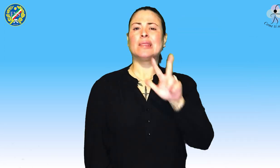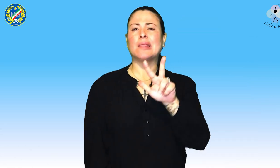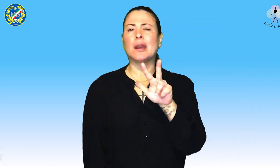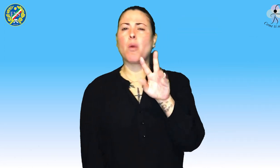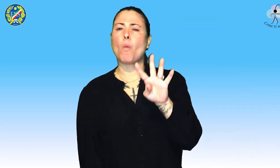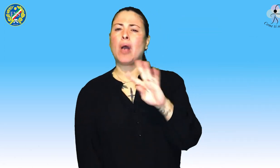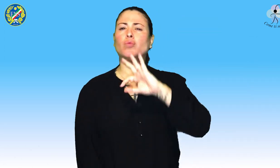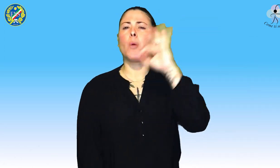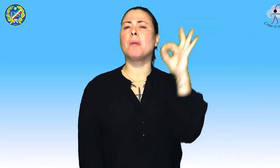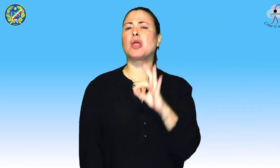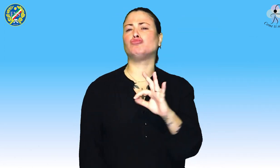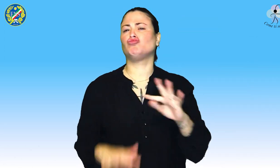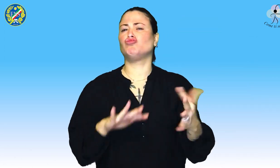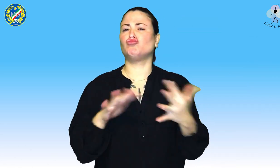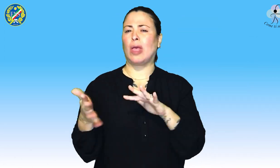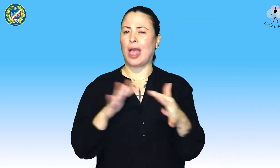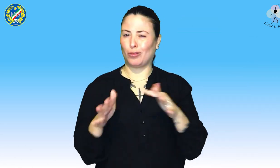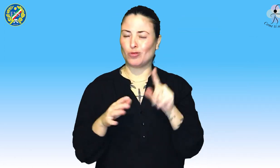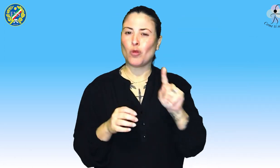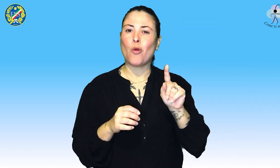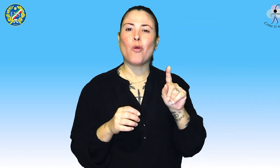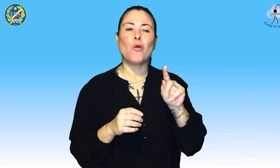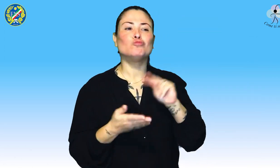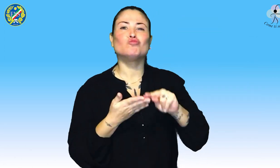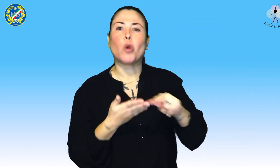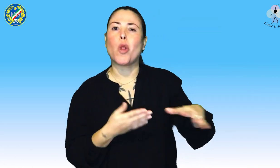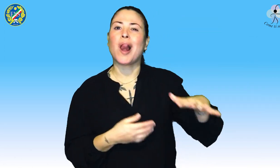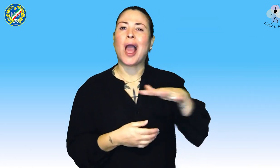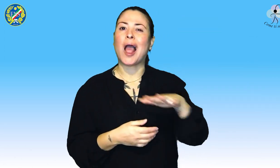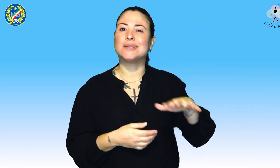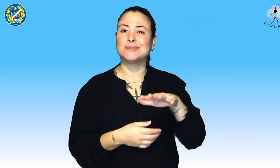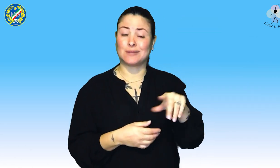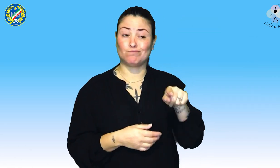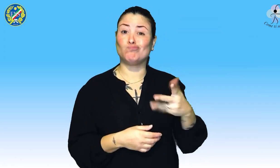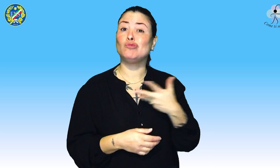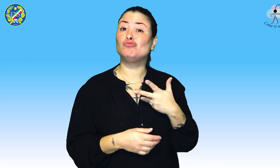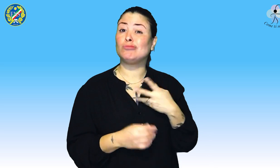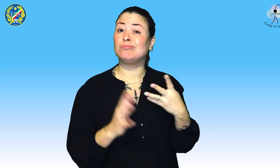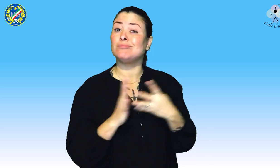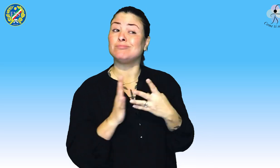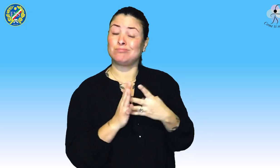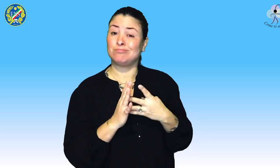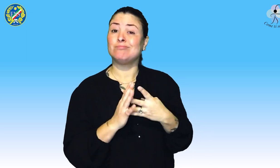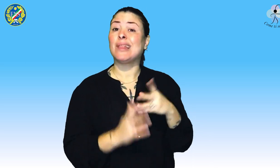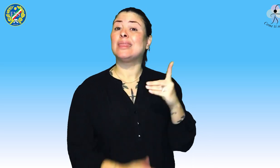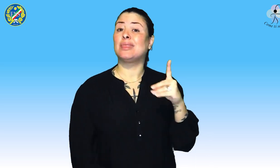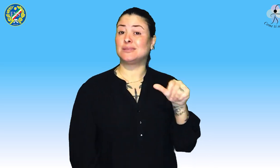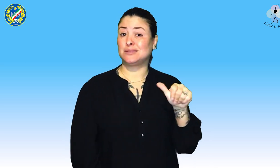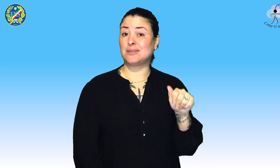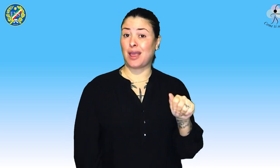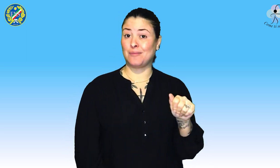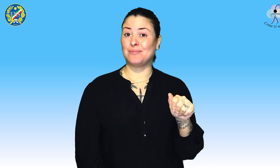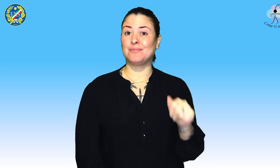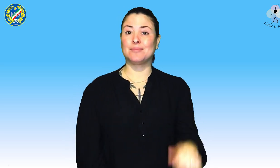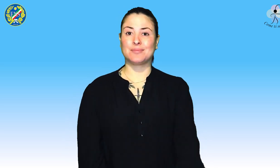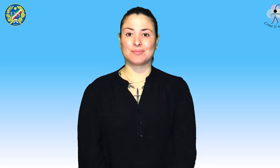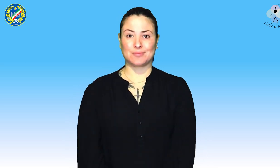Circa il 3-4 % della popolazione scolastica presenta un DSA.